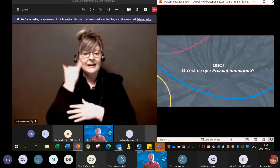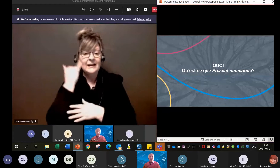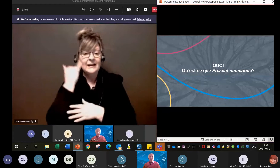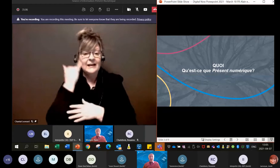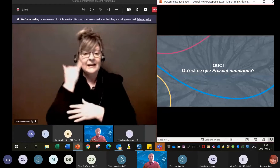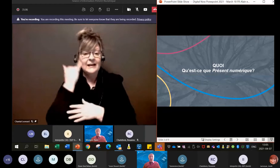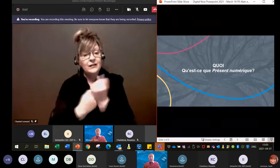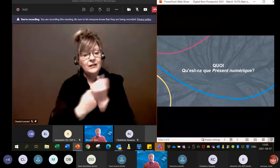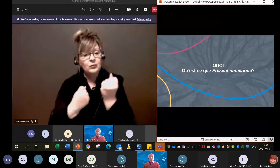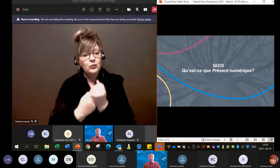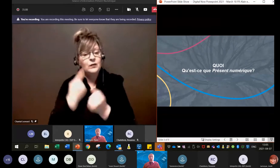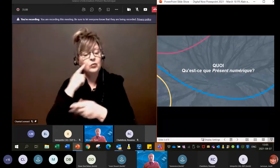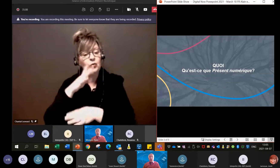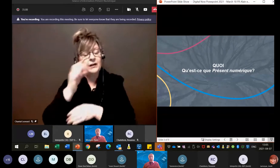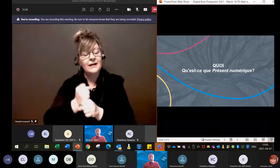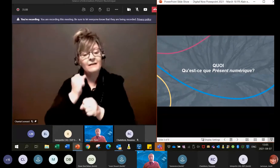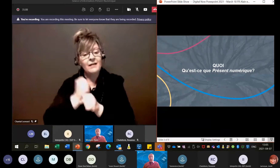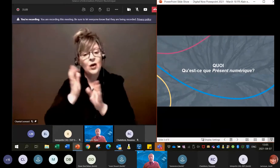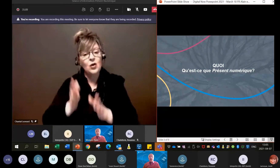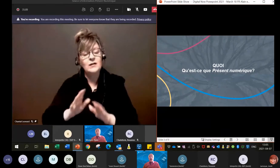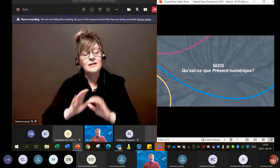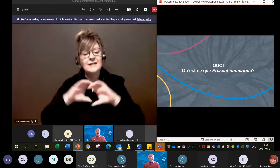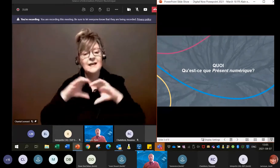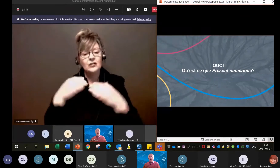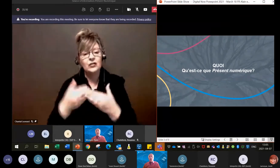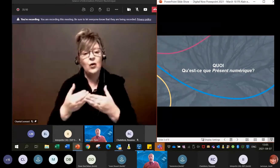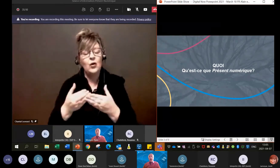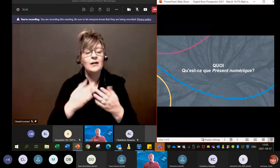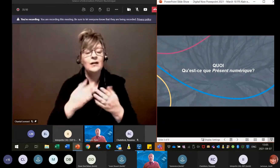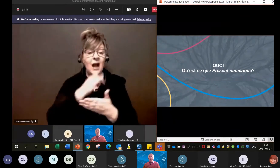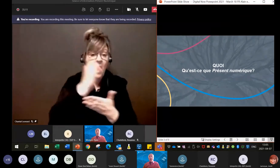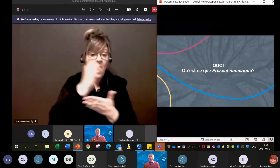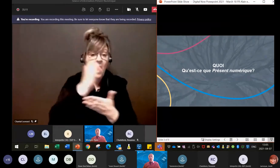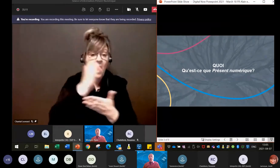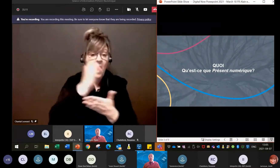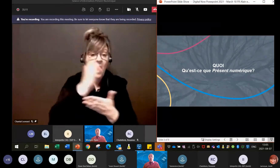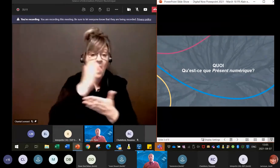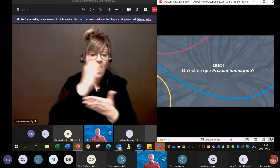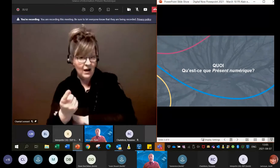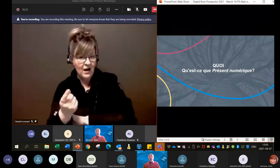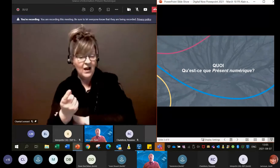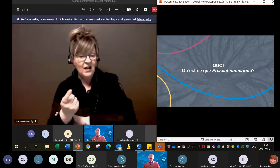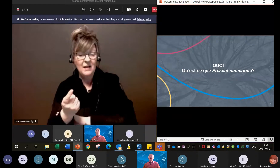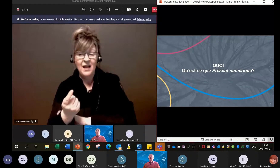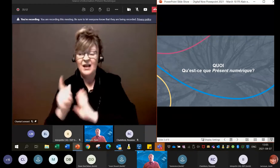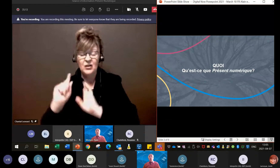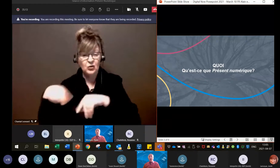secteur des arts et des événements en direct